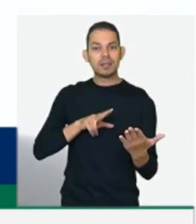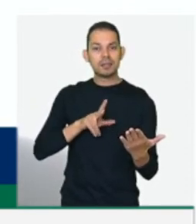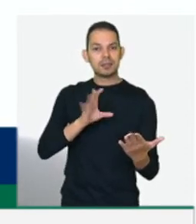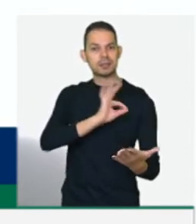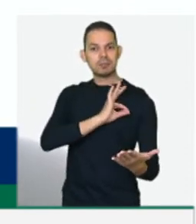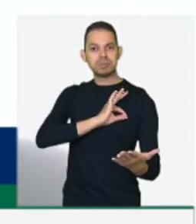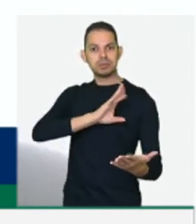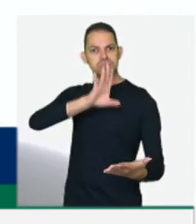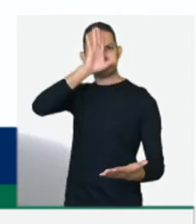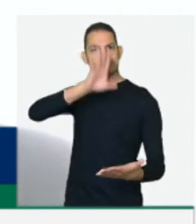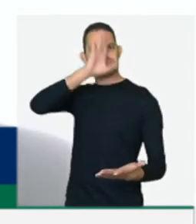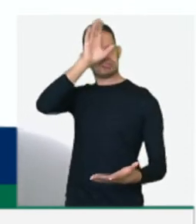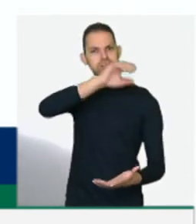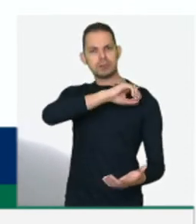PESSOAS ESTÃO SENDO DESP DESPEJADAS DAQUELE LOCAL, A